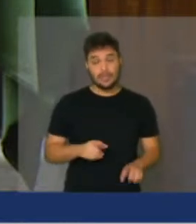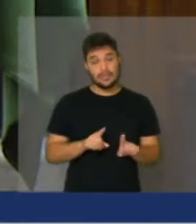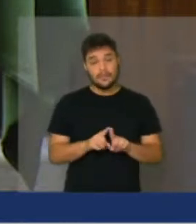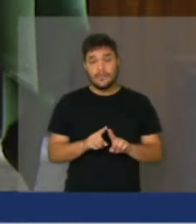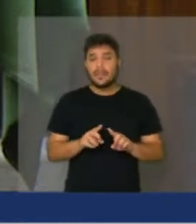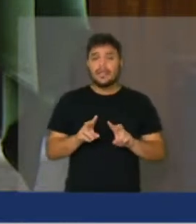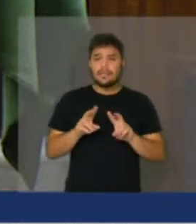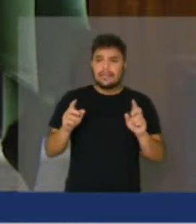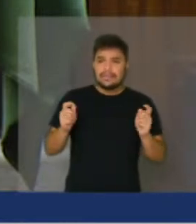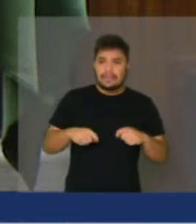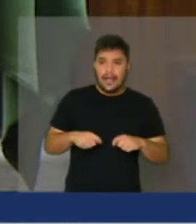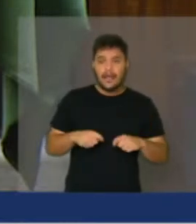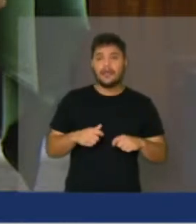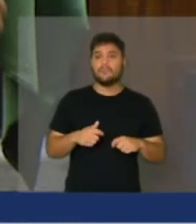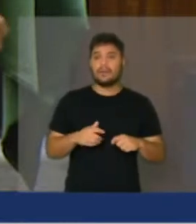CARGO PÚBLICO INDEPENDENTE DE SER LEGAL. SE FOR ILEGAL, E EU